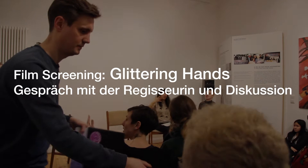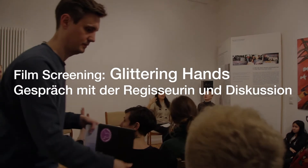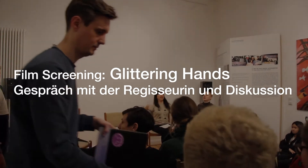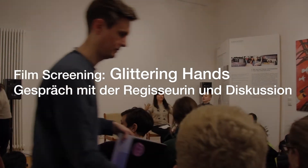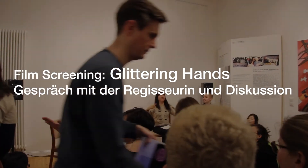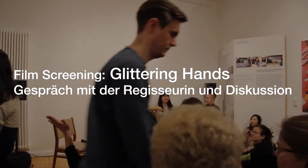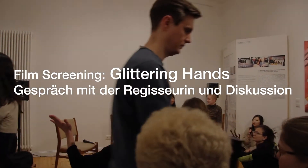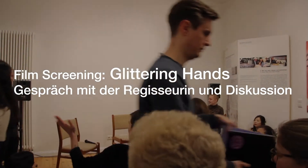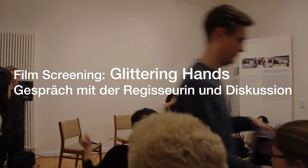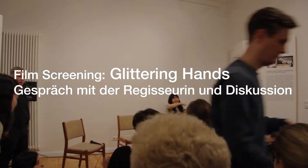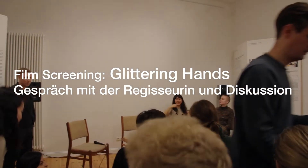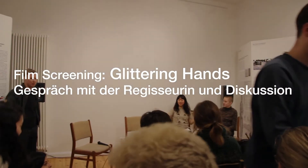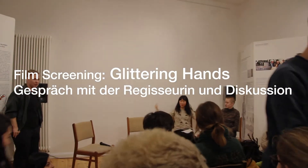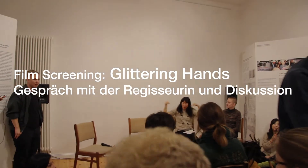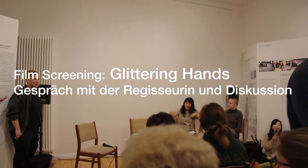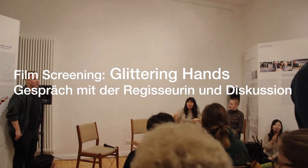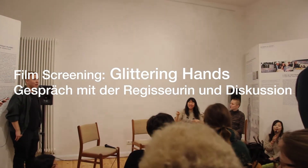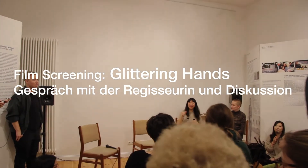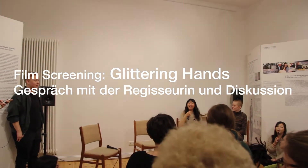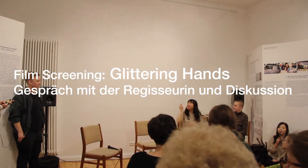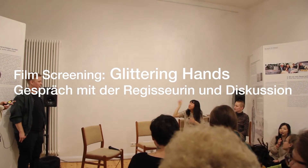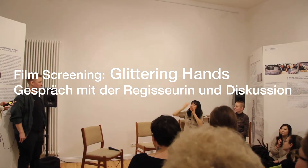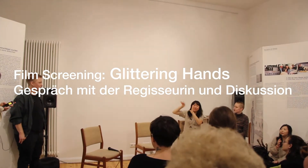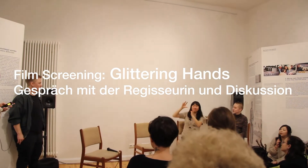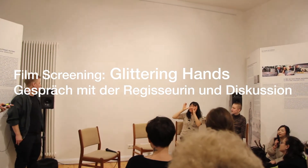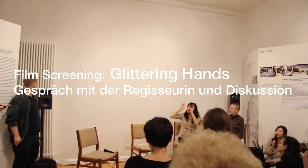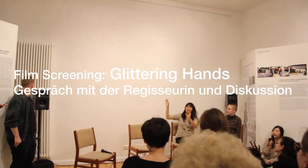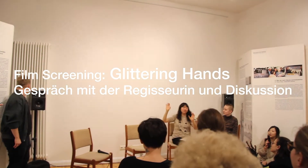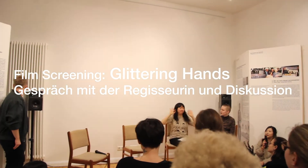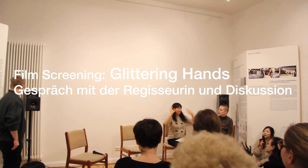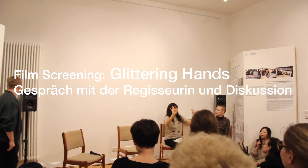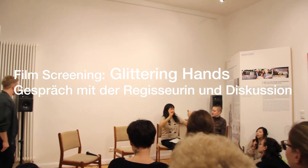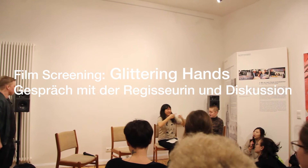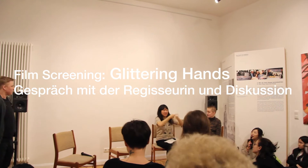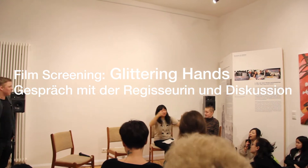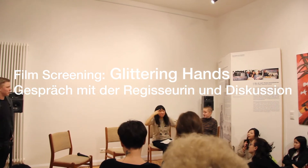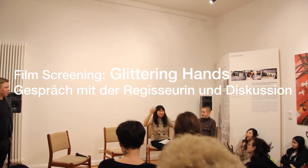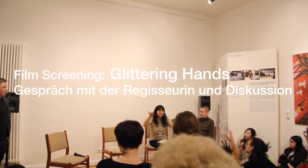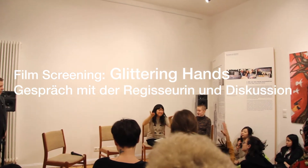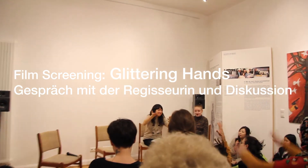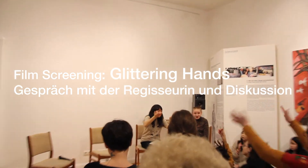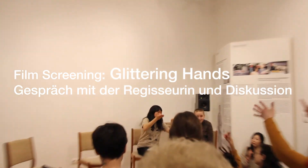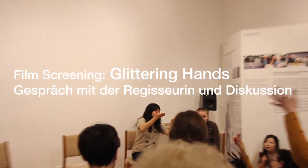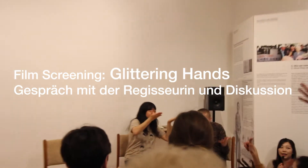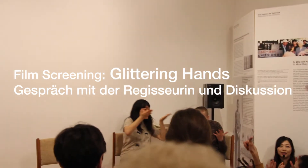für die kleine Info nochmal. Jetzt möchte ich gerne nachdem wir den tollen Film geschaut haben, ... Ich weiß nicht, wie hat es euch gefallen?